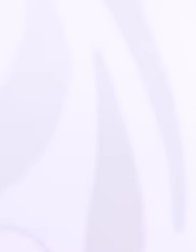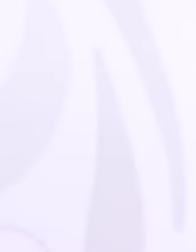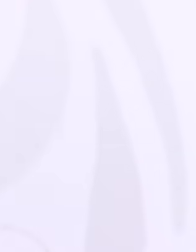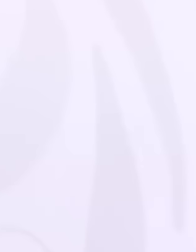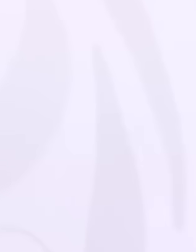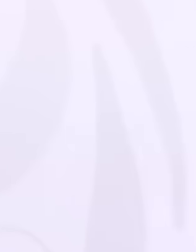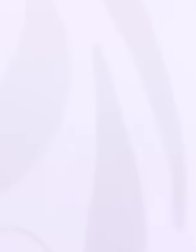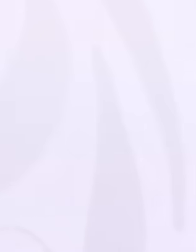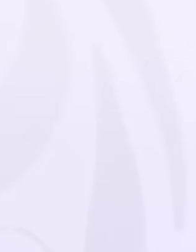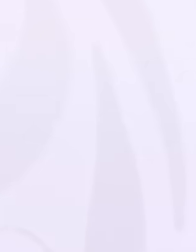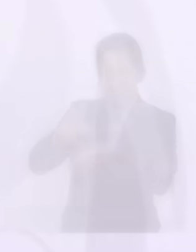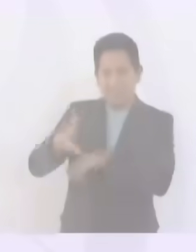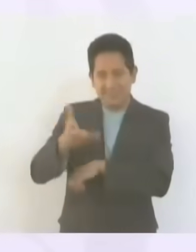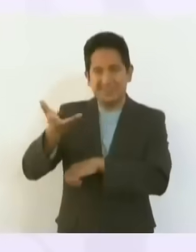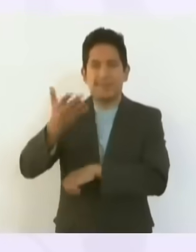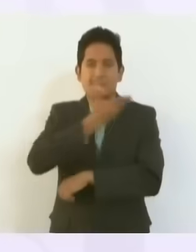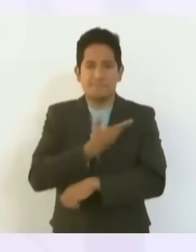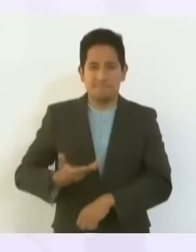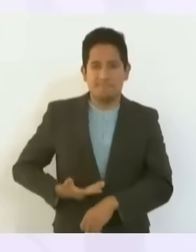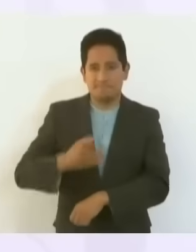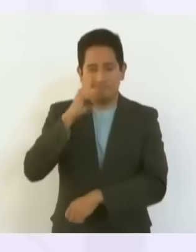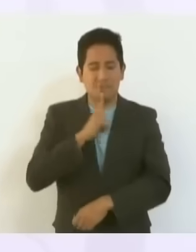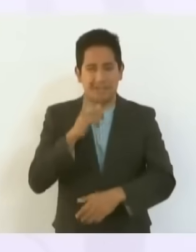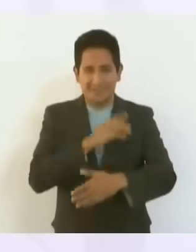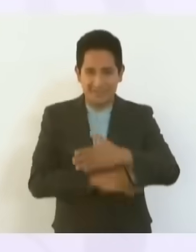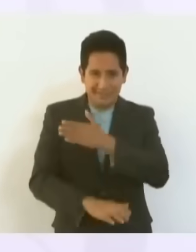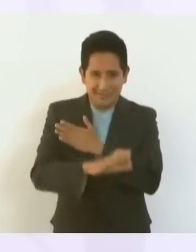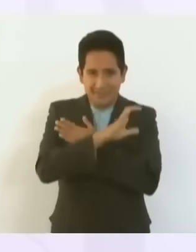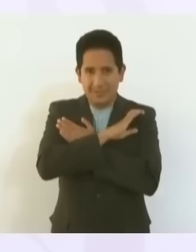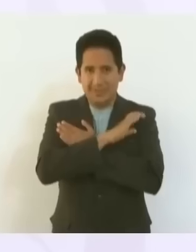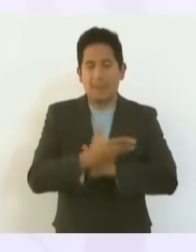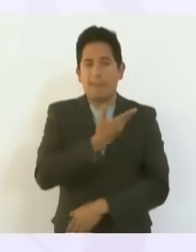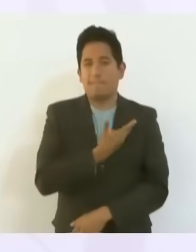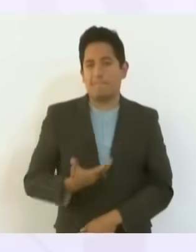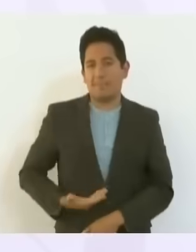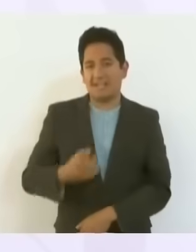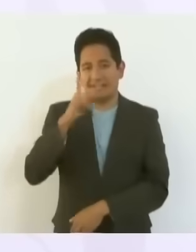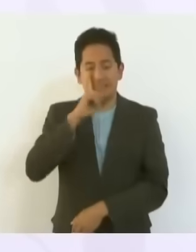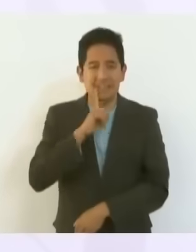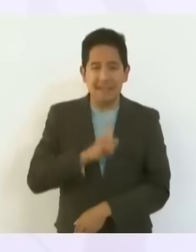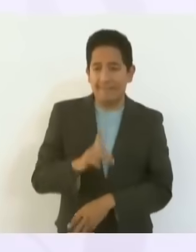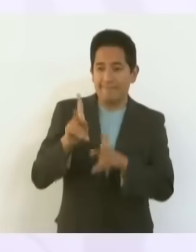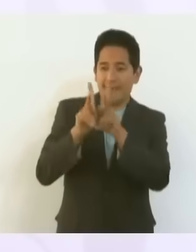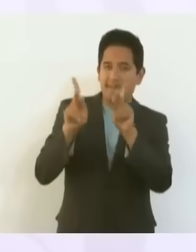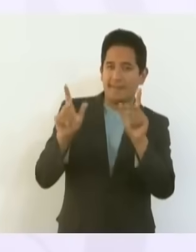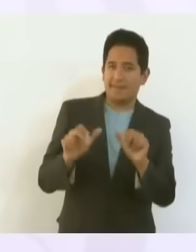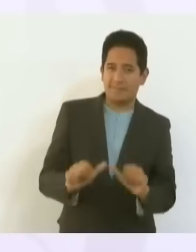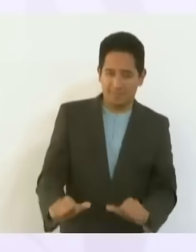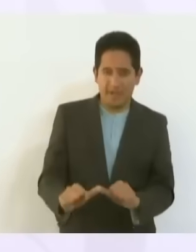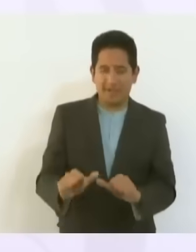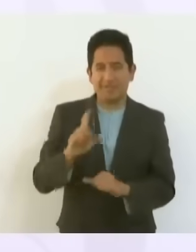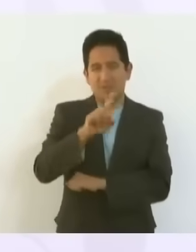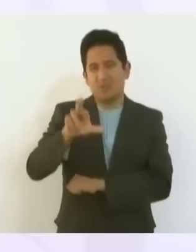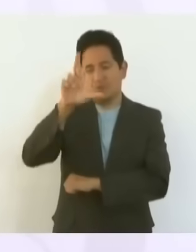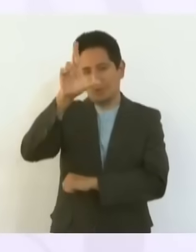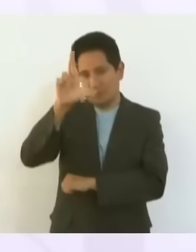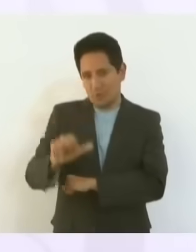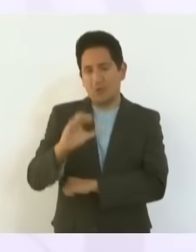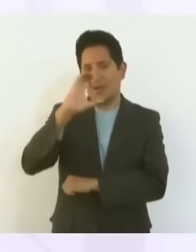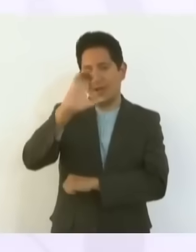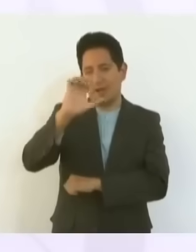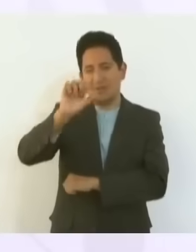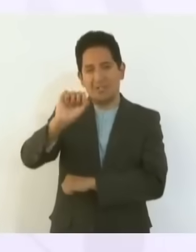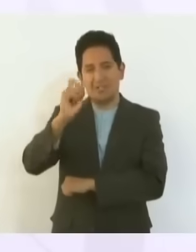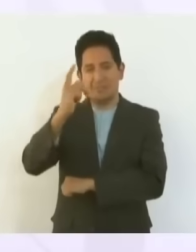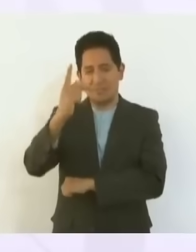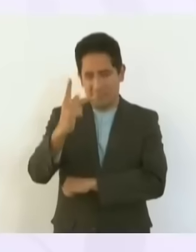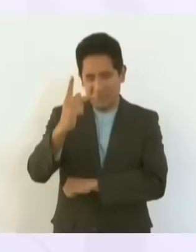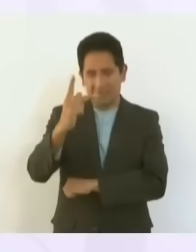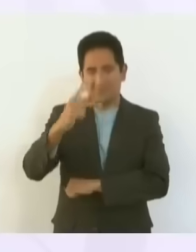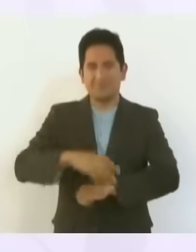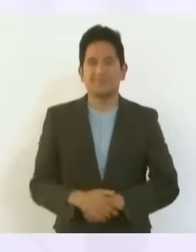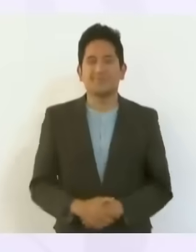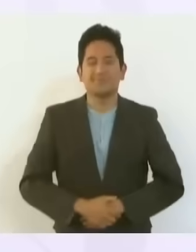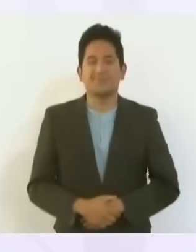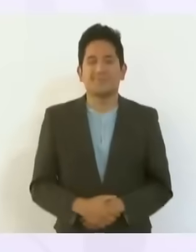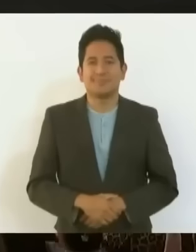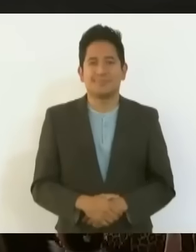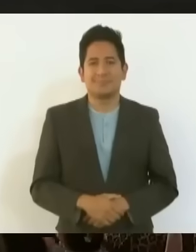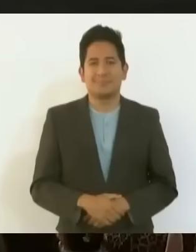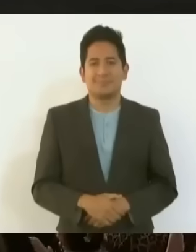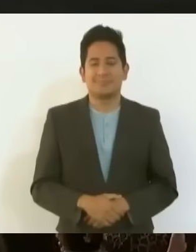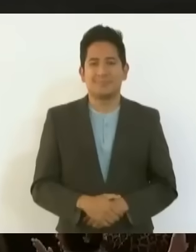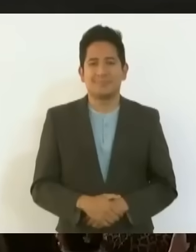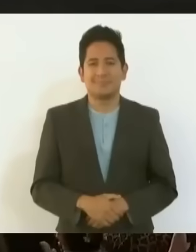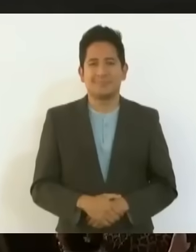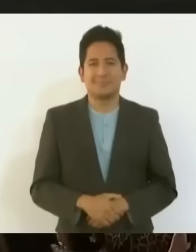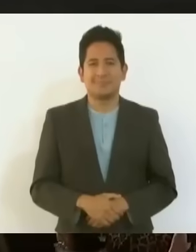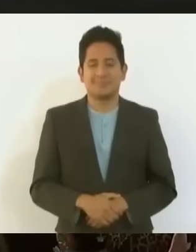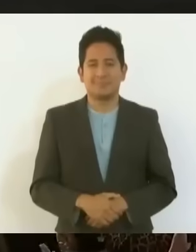señora presidenta de México, presidenta de la paz, doctora Claudia Sheima Unardo.